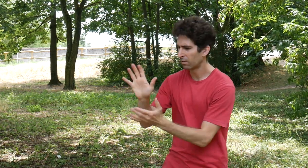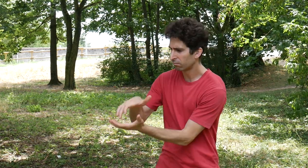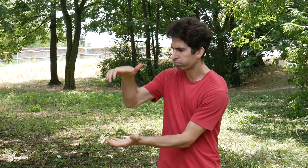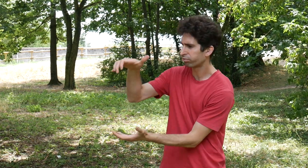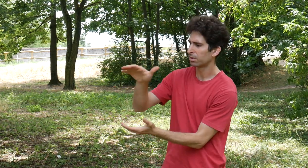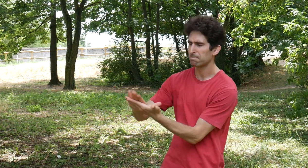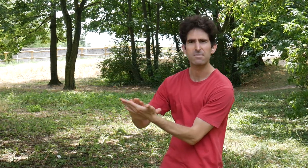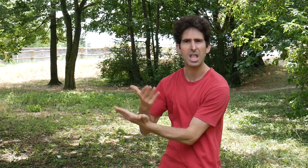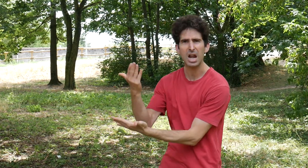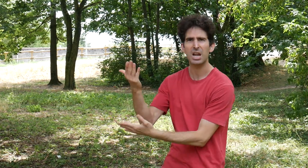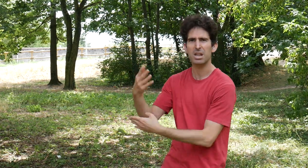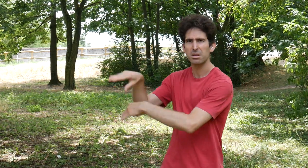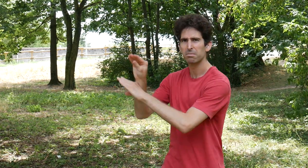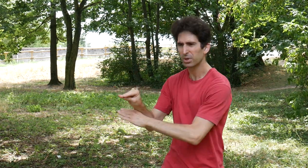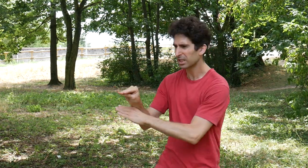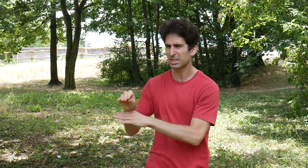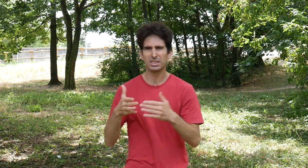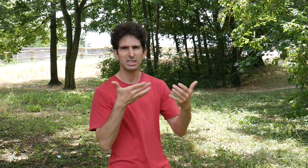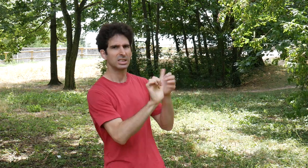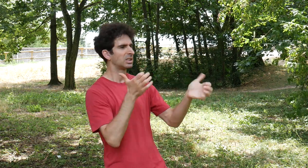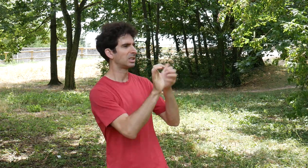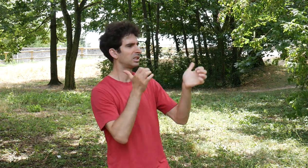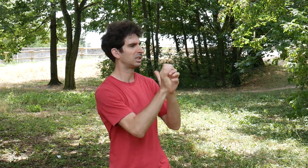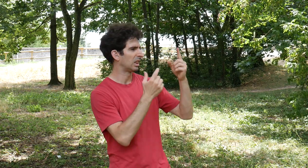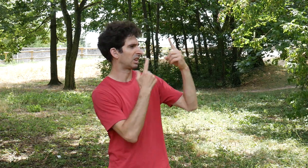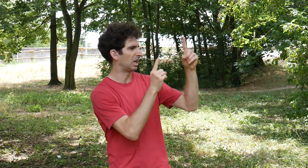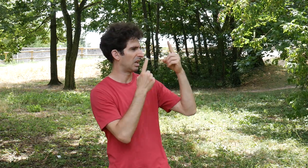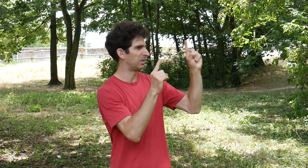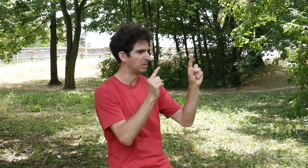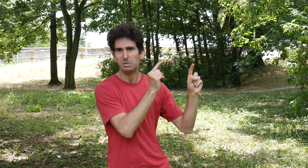et son contenu : les oeufs, les larves, le miel. Elles n'hésitent donc pas à se défendre.